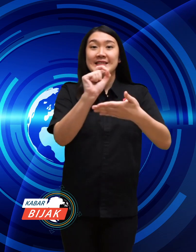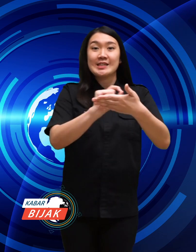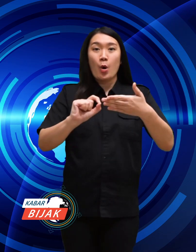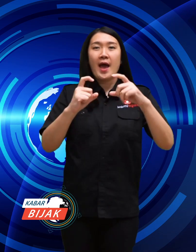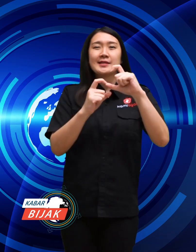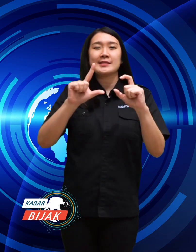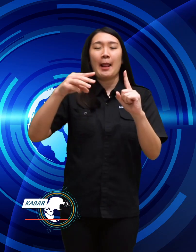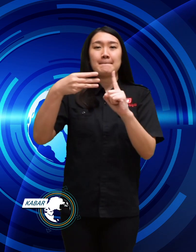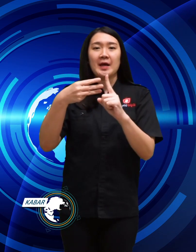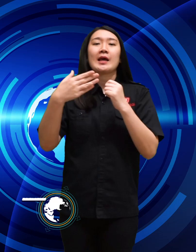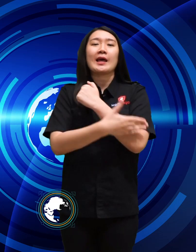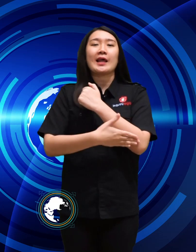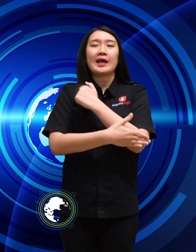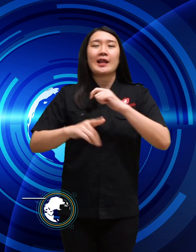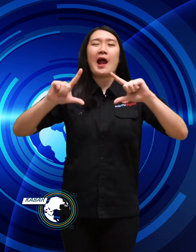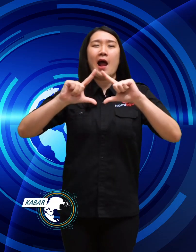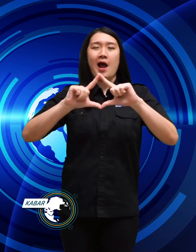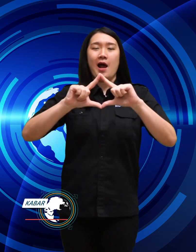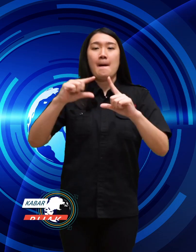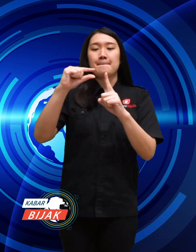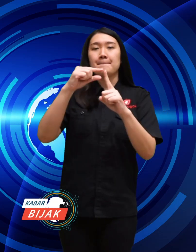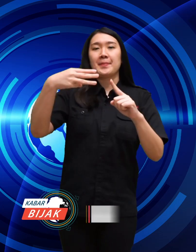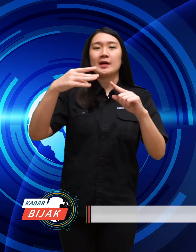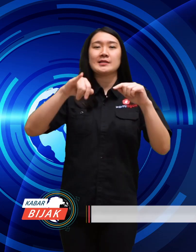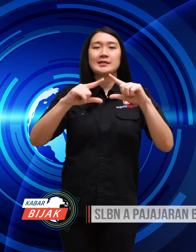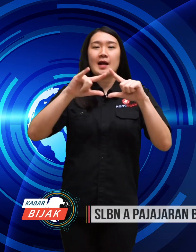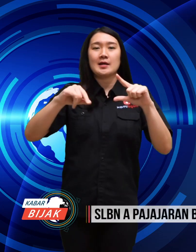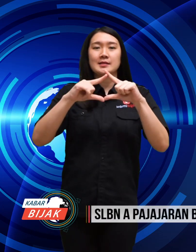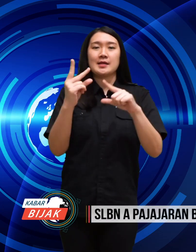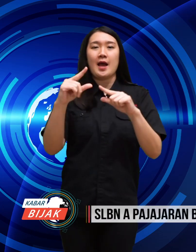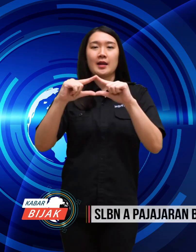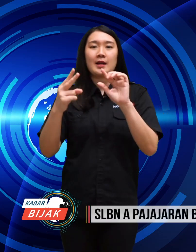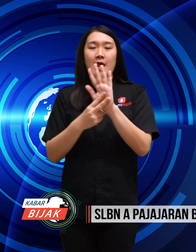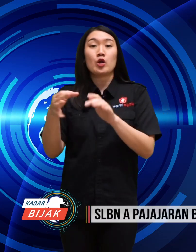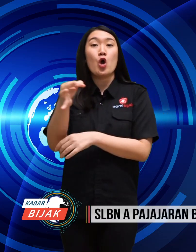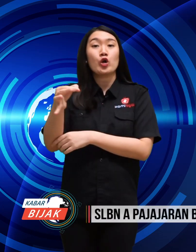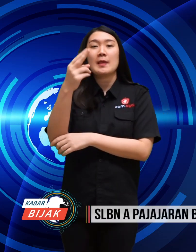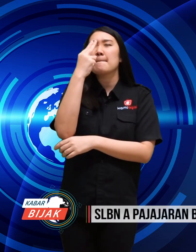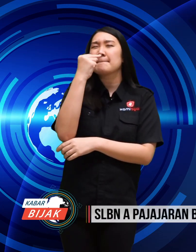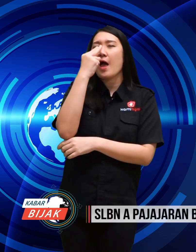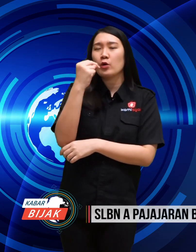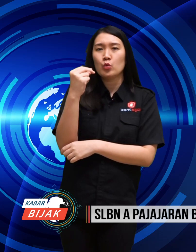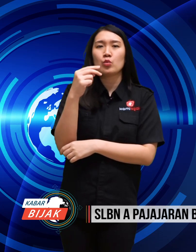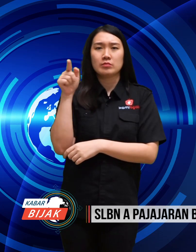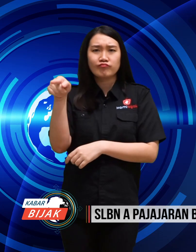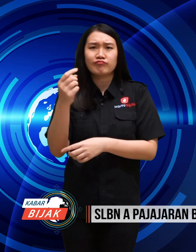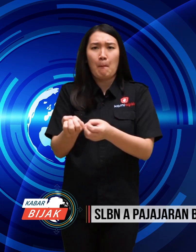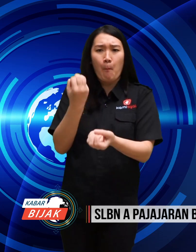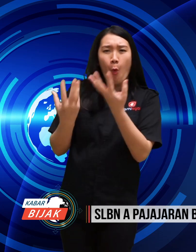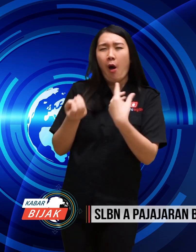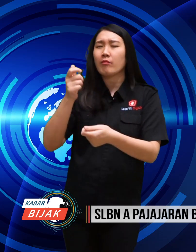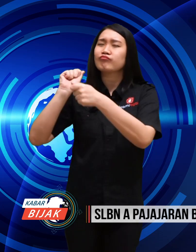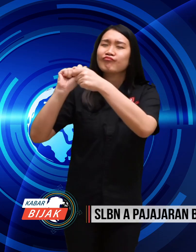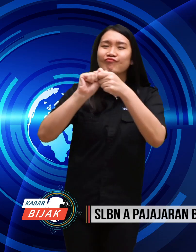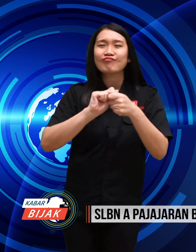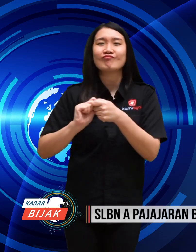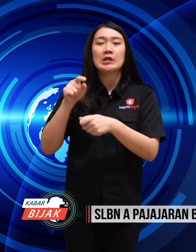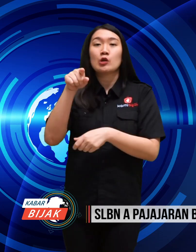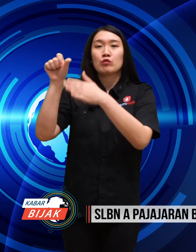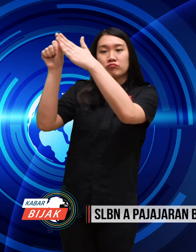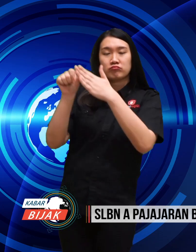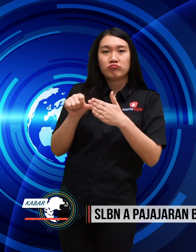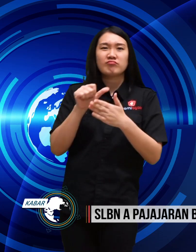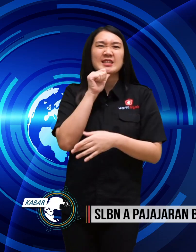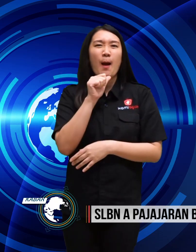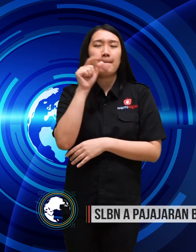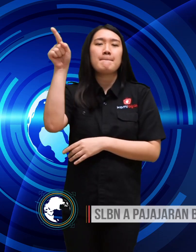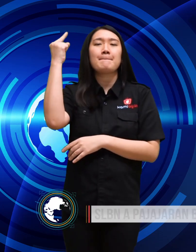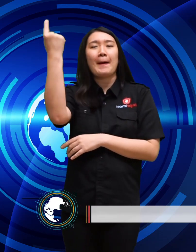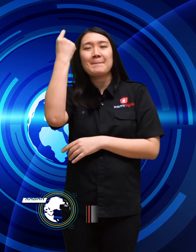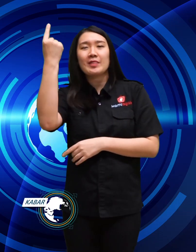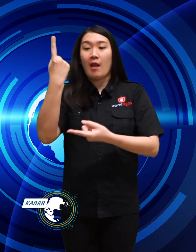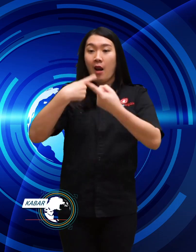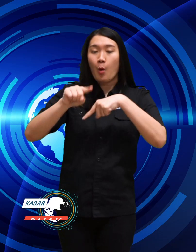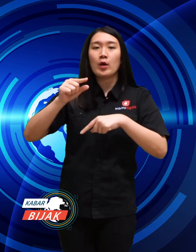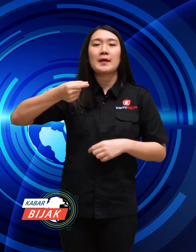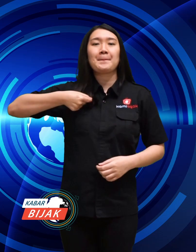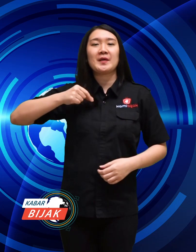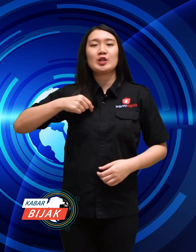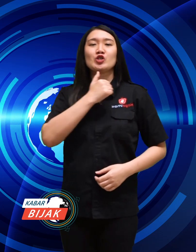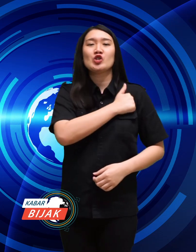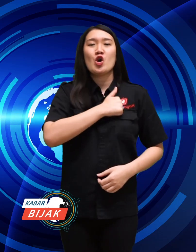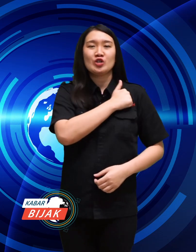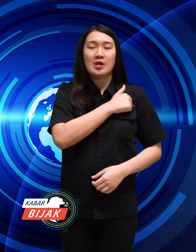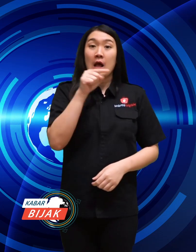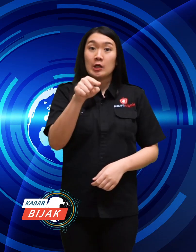Sekolah SLB Negeri A Pajajaran, kota Bandung dibongkar dan diperbaiki itu dibantu oleh Pemerintah melalui Kemensos.